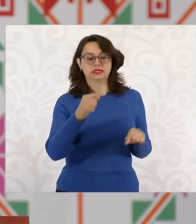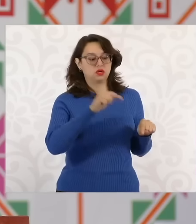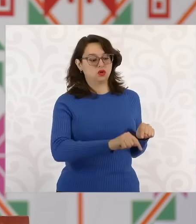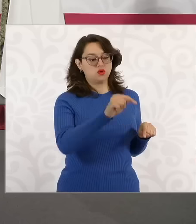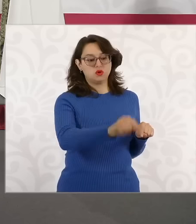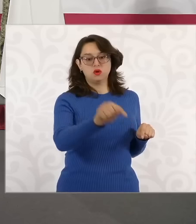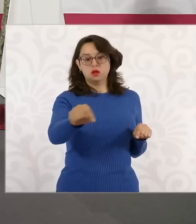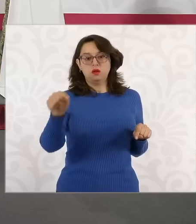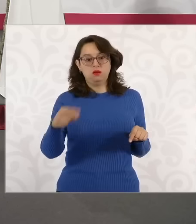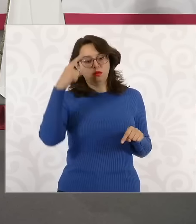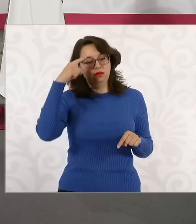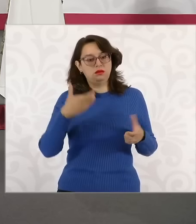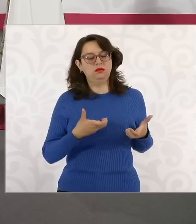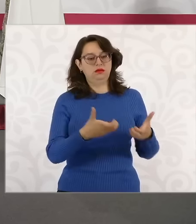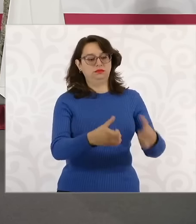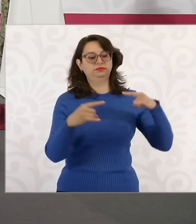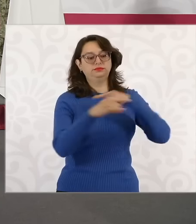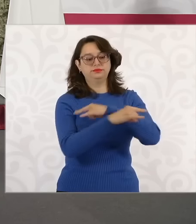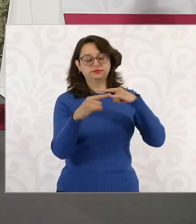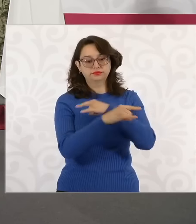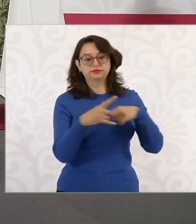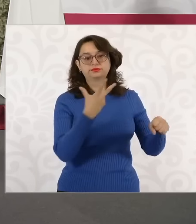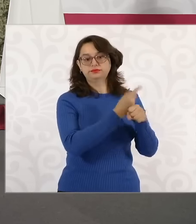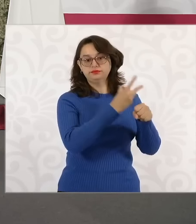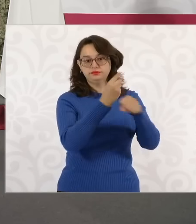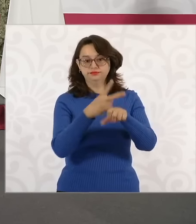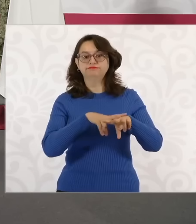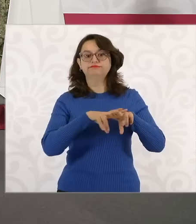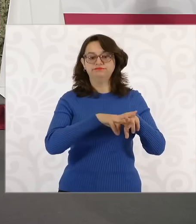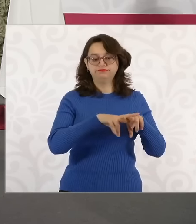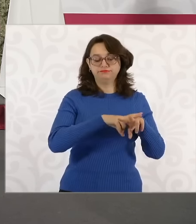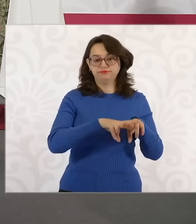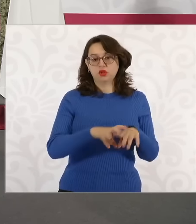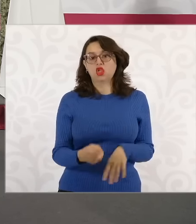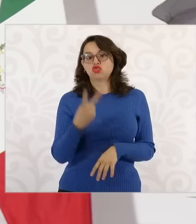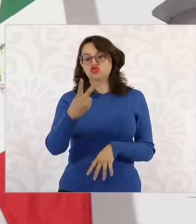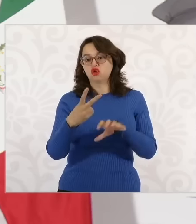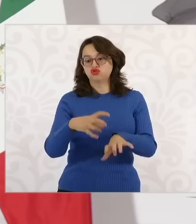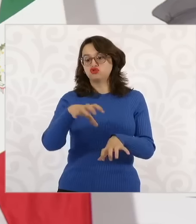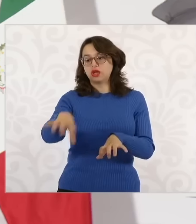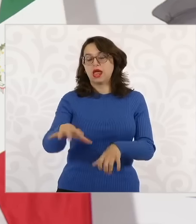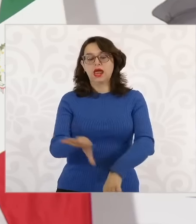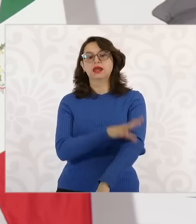carreteras, perdón, plataformas y vías ferrias. Dos son de energización y obra electromecánica,